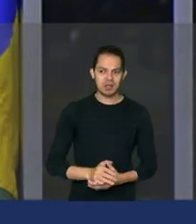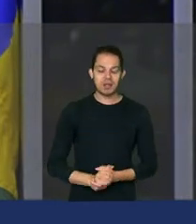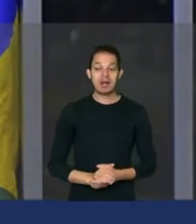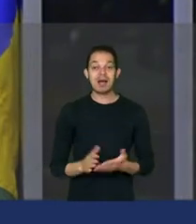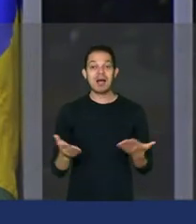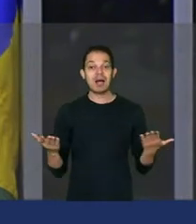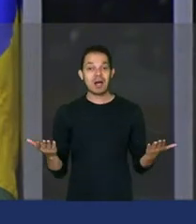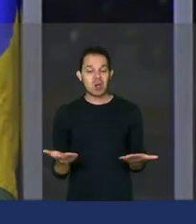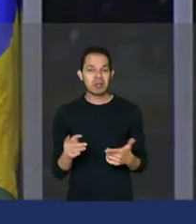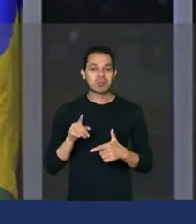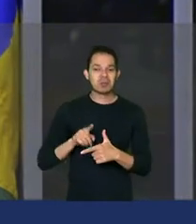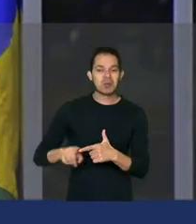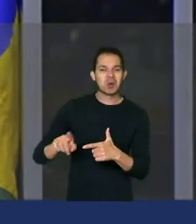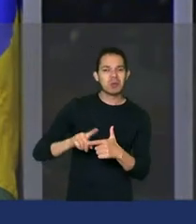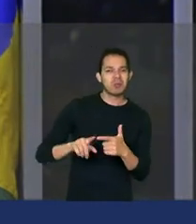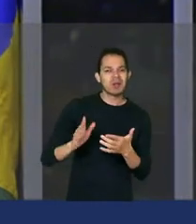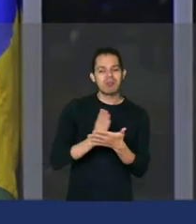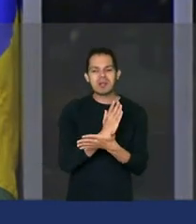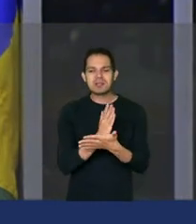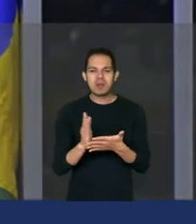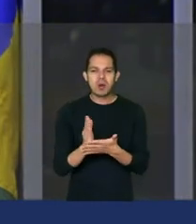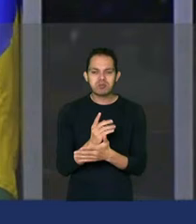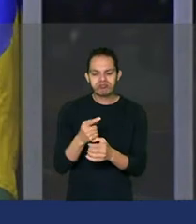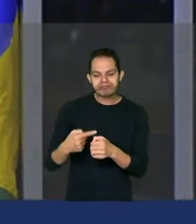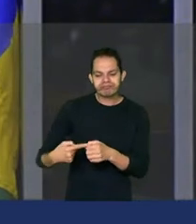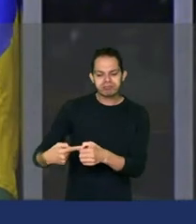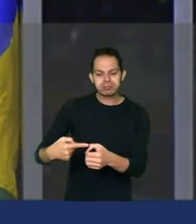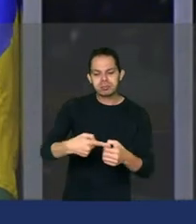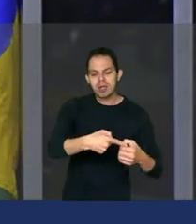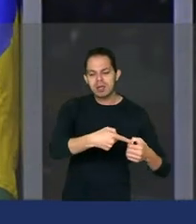ASSUNTO JÁ ESTÁ ... AQUI NO PARLAMENTO. TEMOS AGORA ALGUNS PROBLEMAS PONTUAIS NOS MUNICÍPIOS QUE ESTAMOS